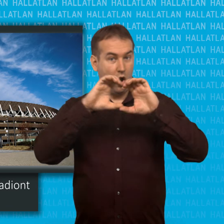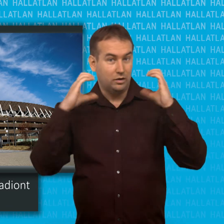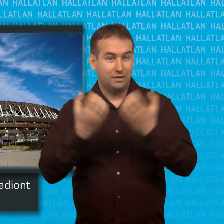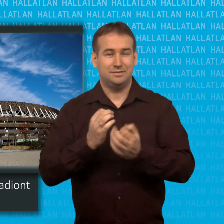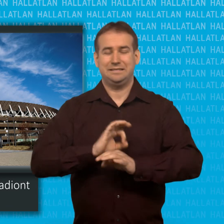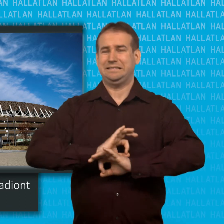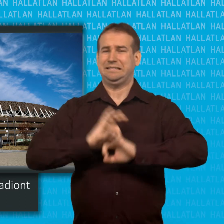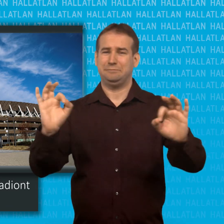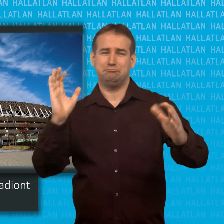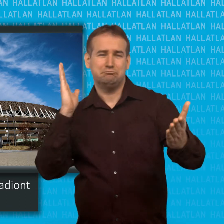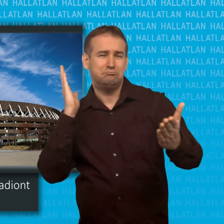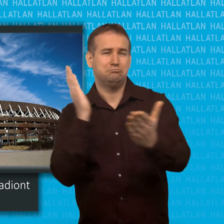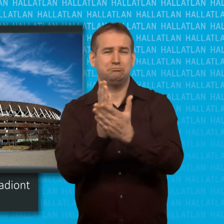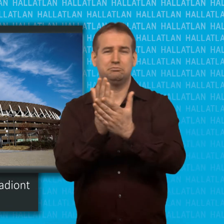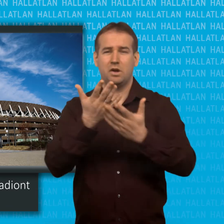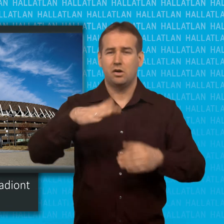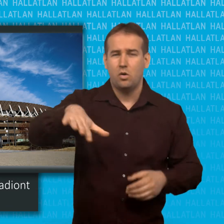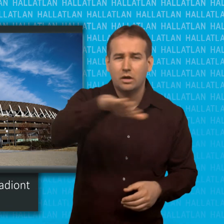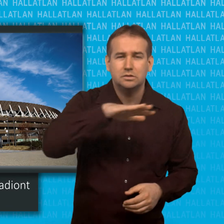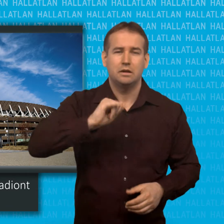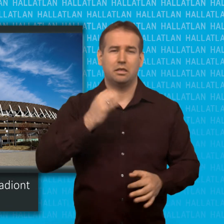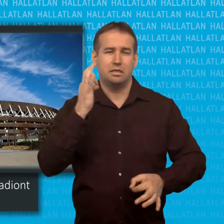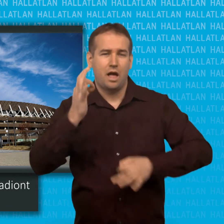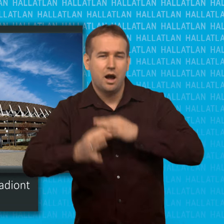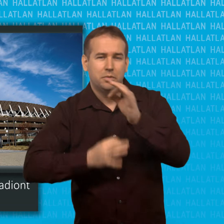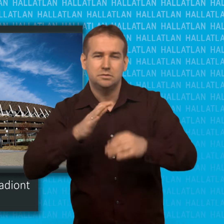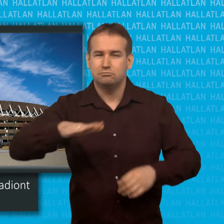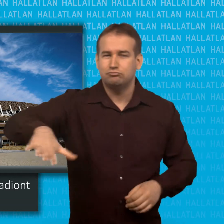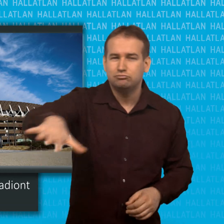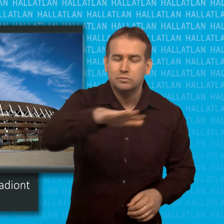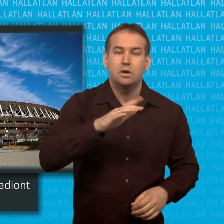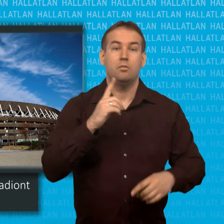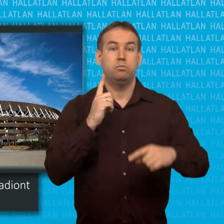hangsúlyozta a vasárnapi ünnepségen Abe Sinzo miniszterelnök,